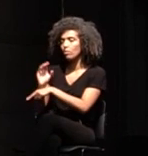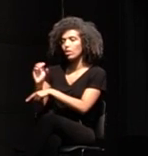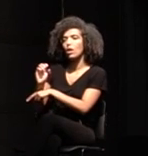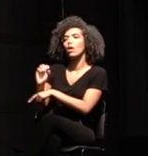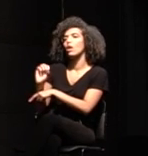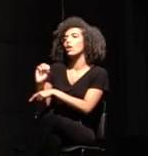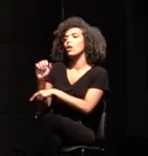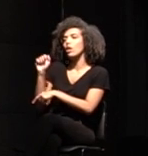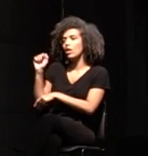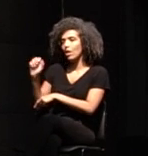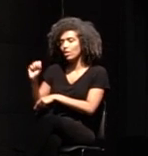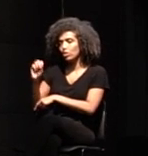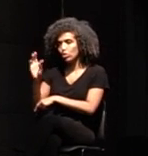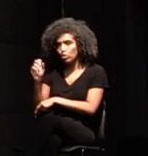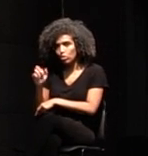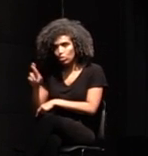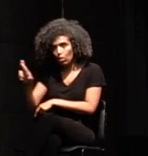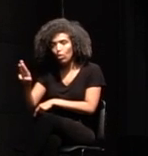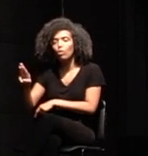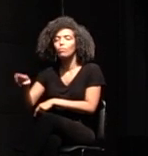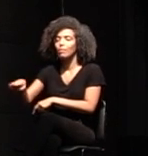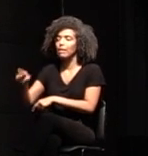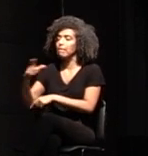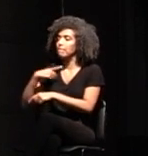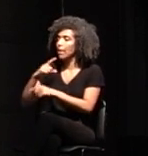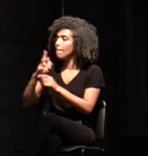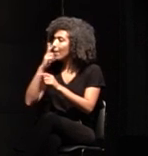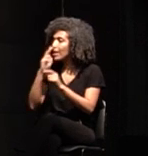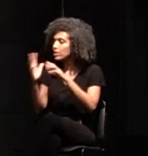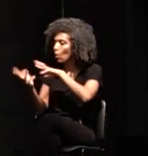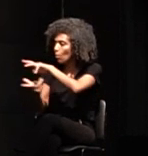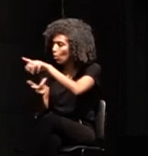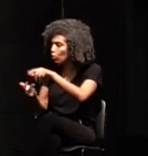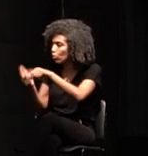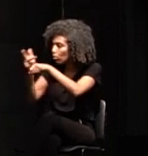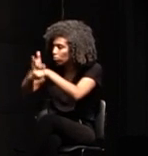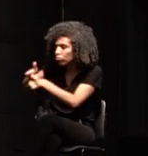tem uma recriação do mundo em diversas formas.